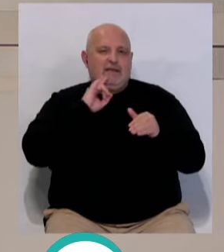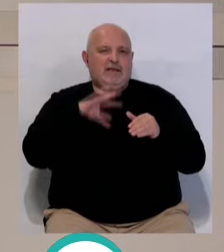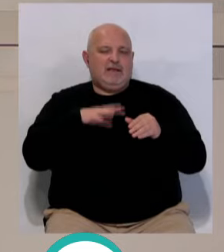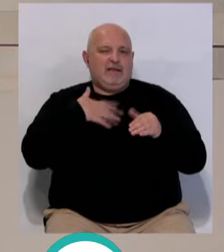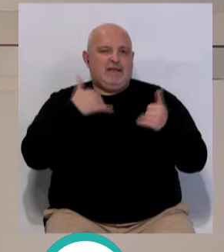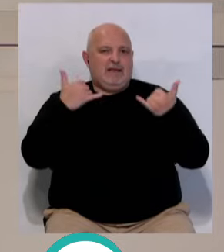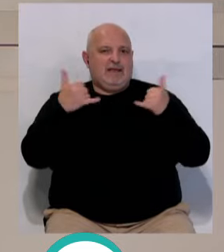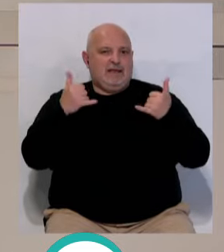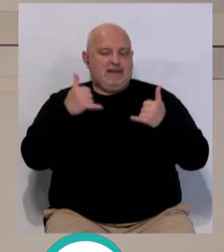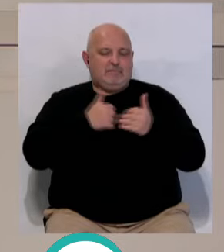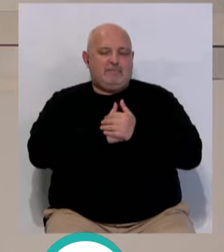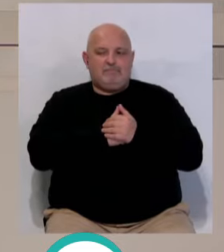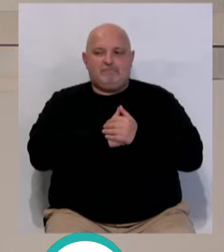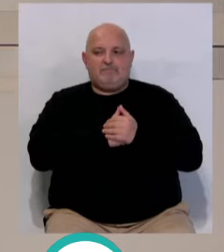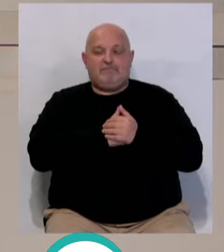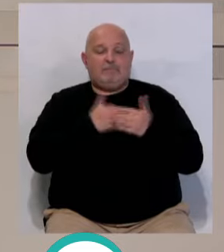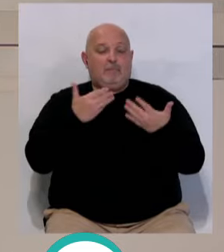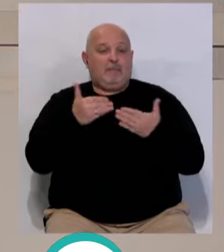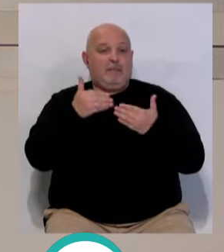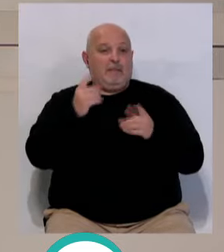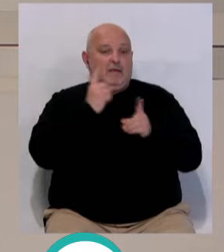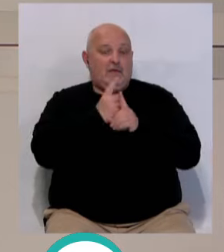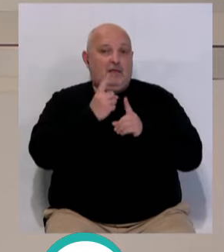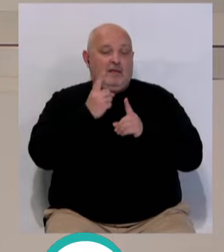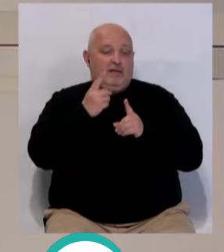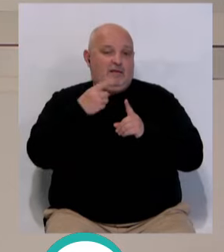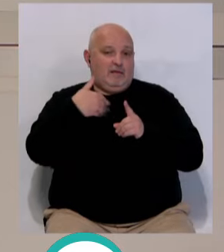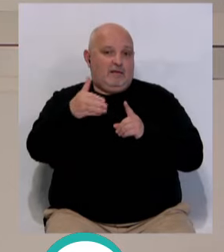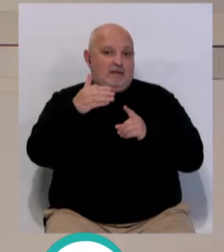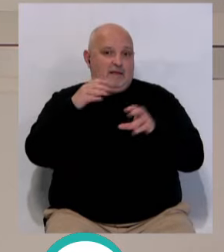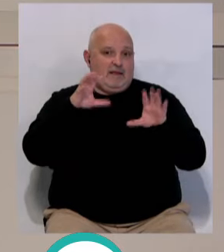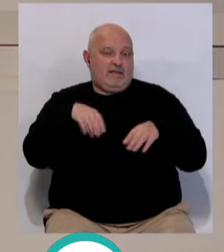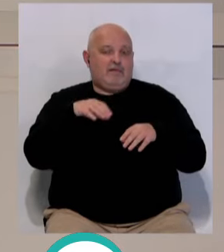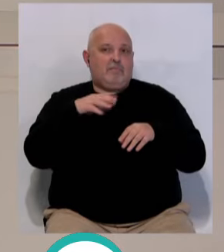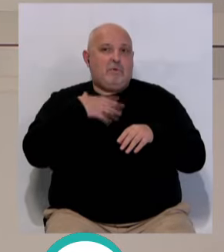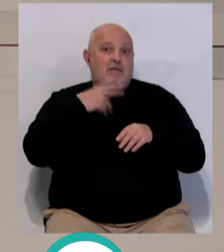antoan griezman para el encuentro ante el ca en el nuevo mirandilla con las miras puestas